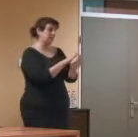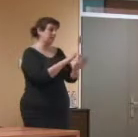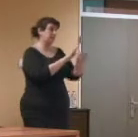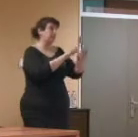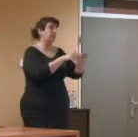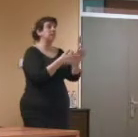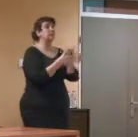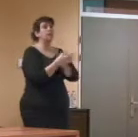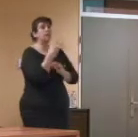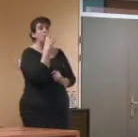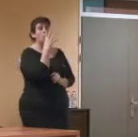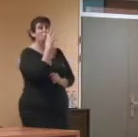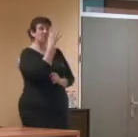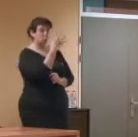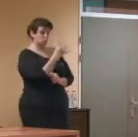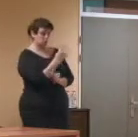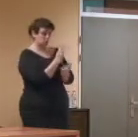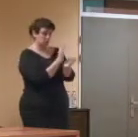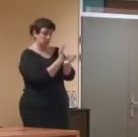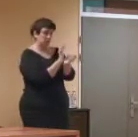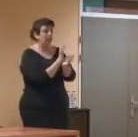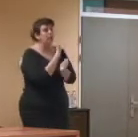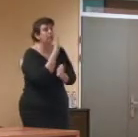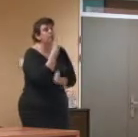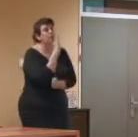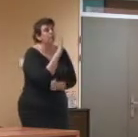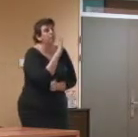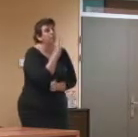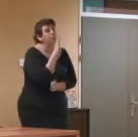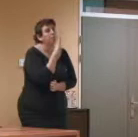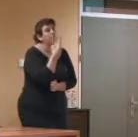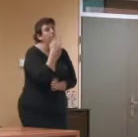a cuatro por el atenuante de que se había dilatado mucho el proceso